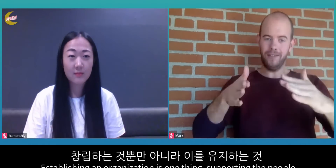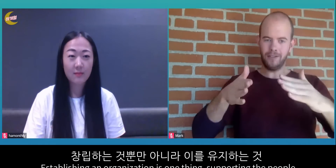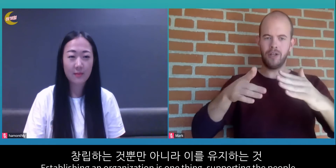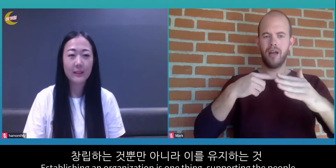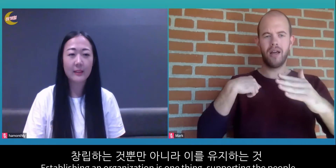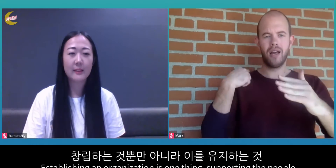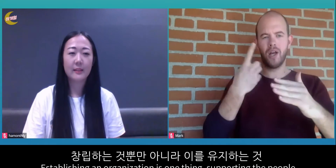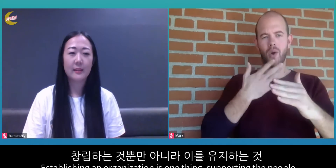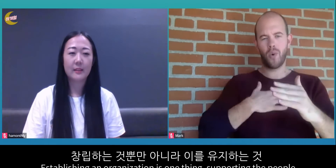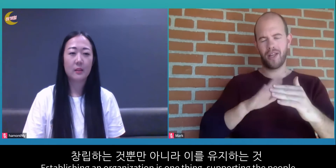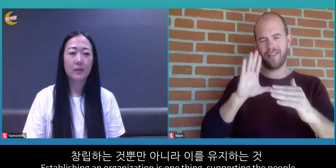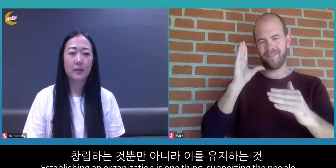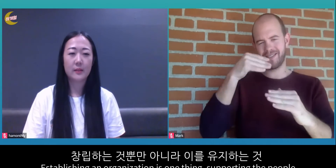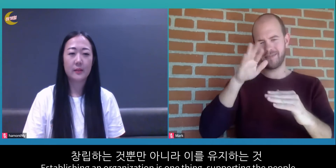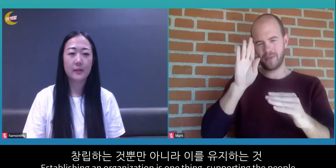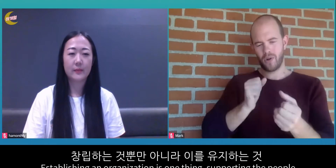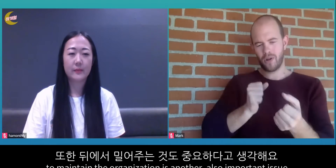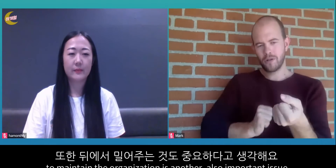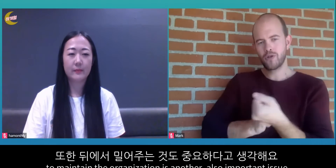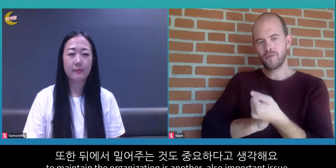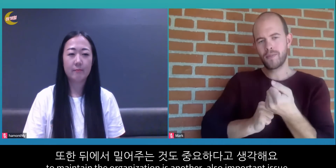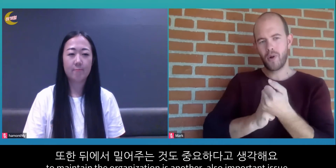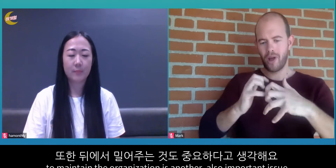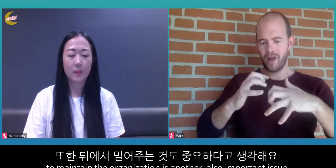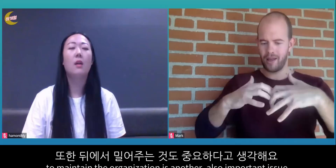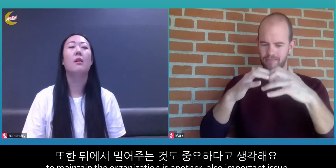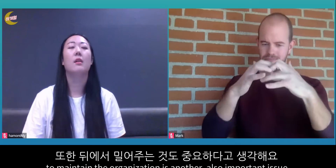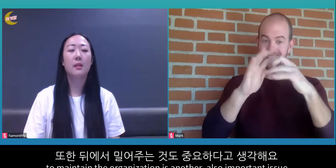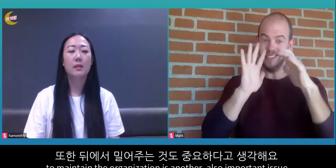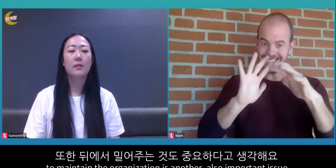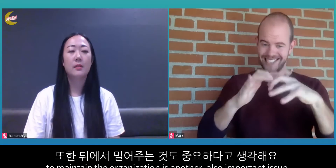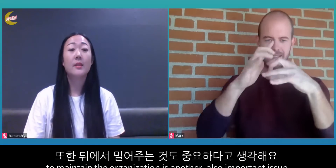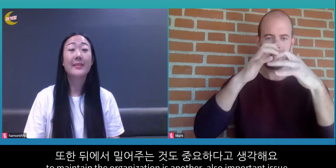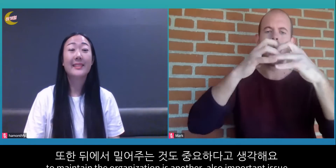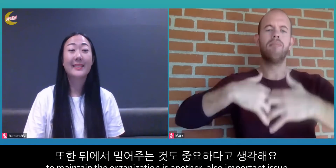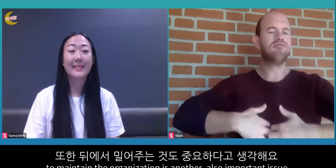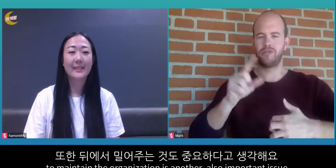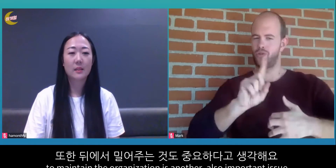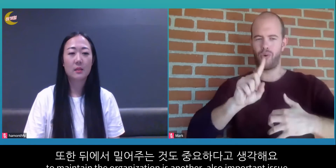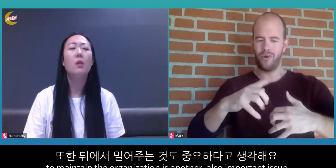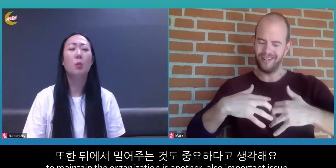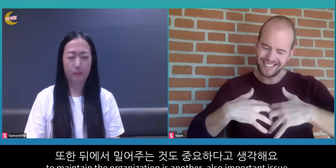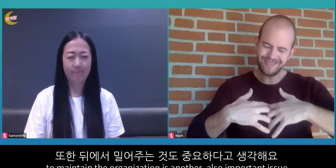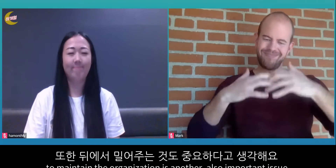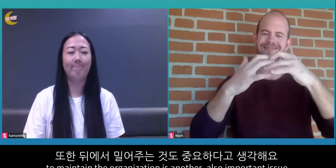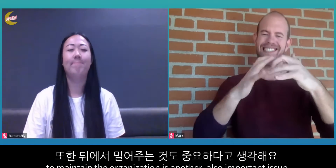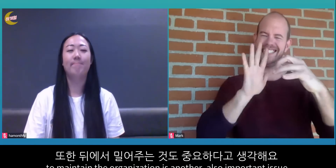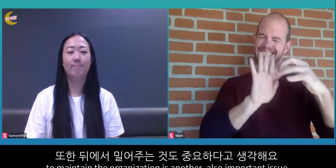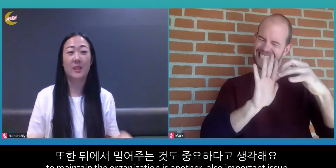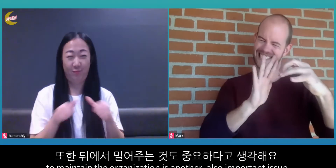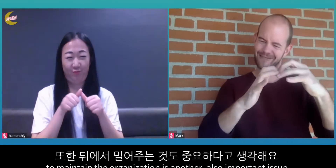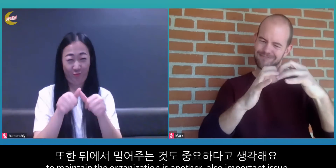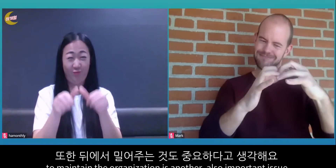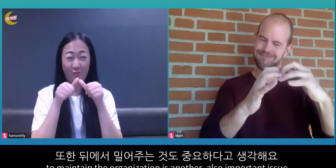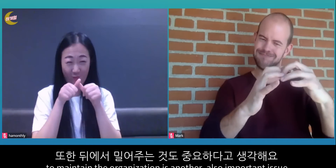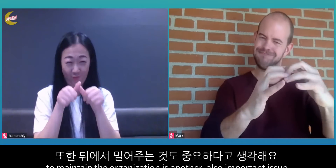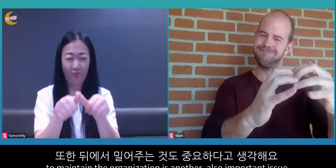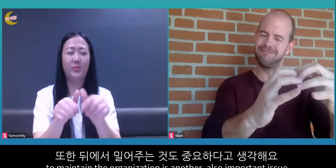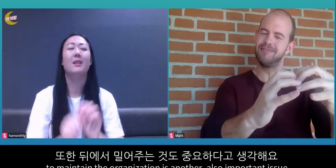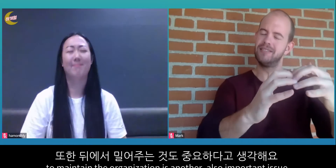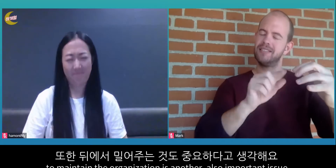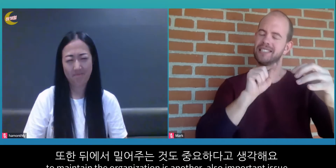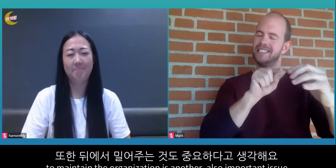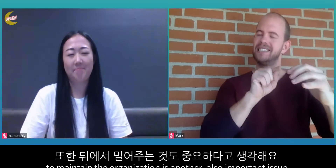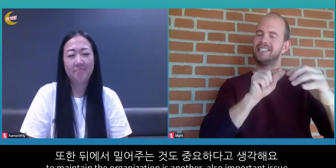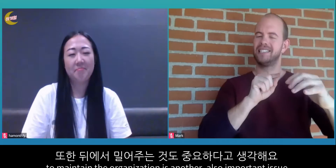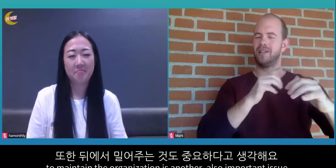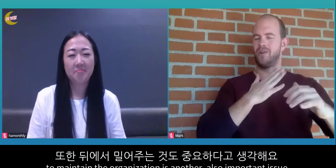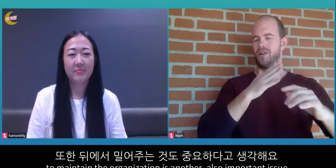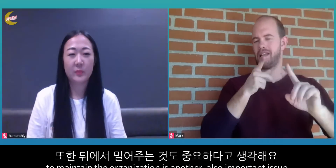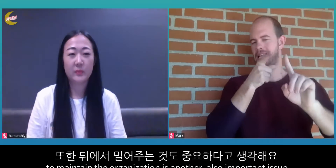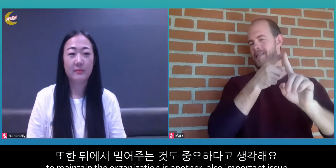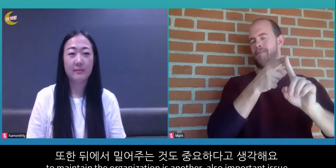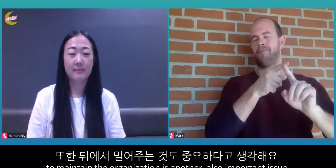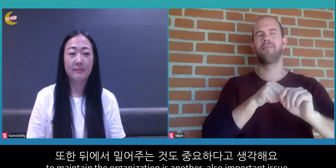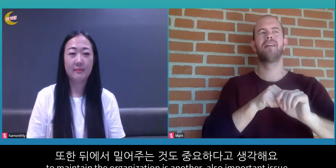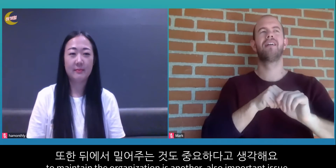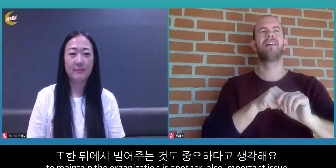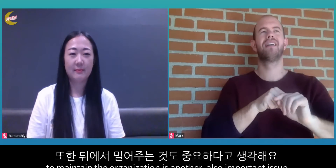組織を設立することは一つのことであり、組織を維持するために人々を支援することは別の、また重要な問題です。